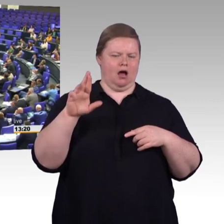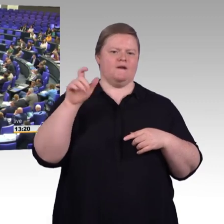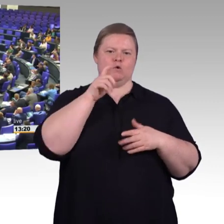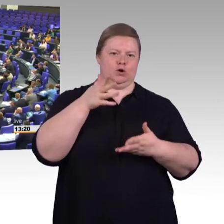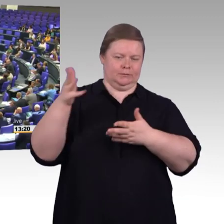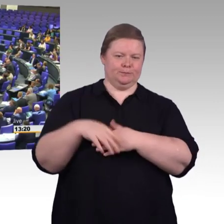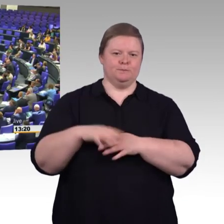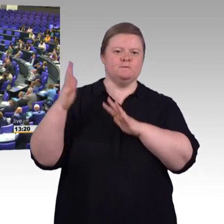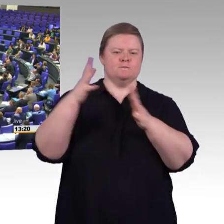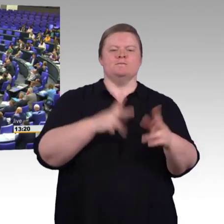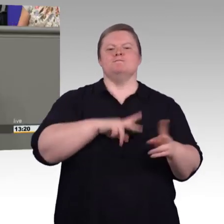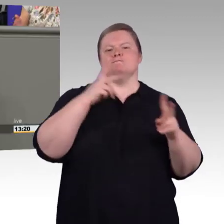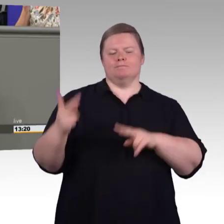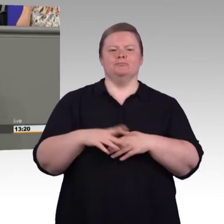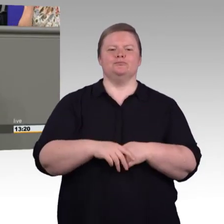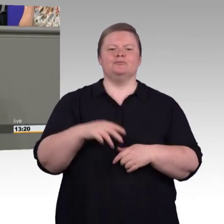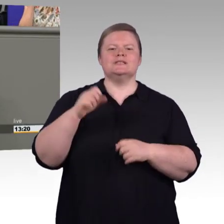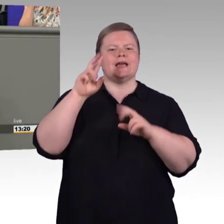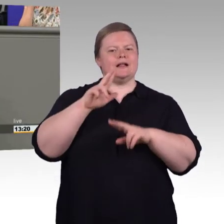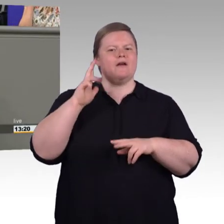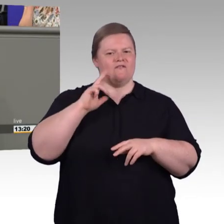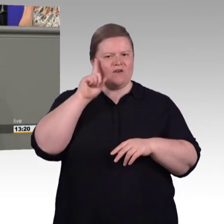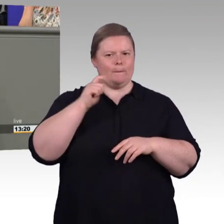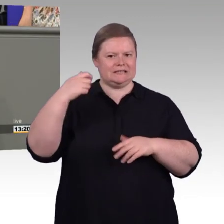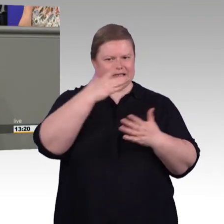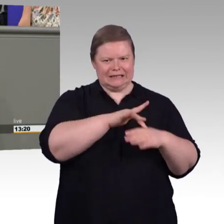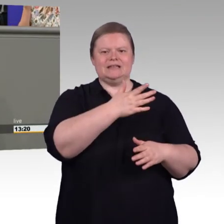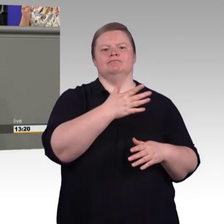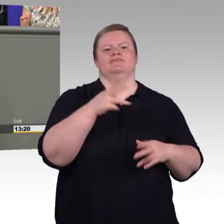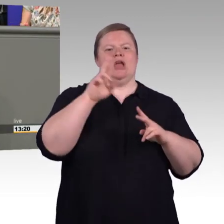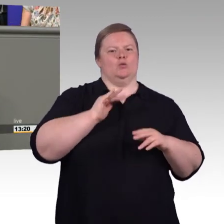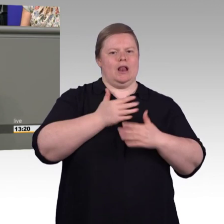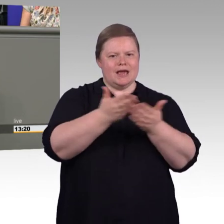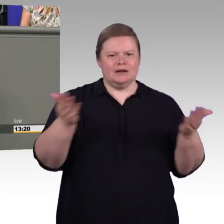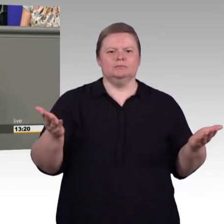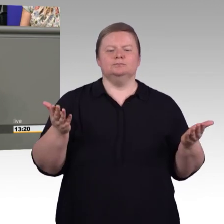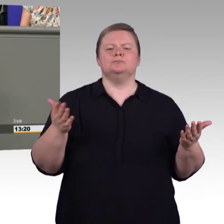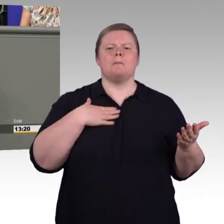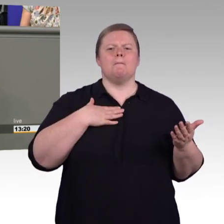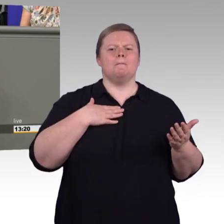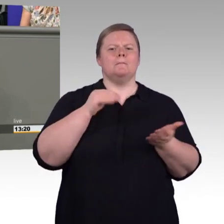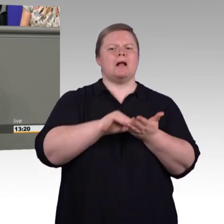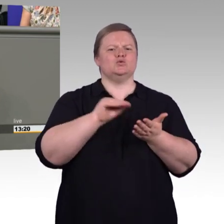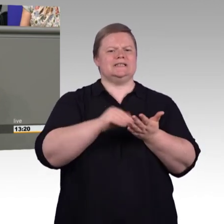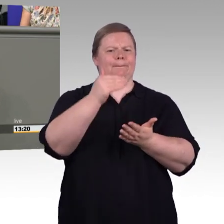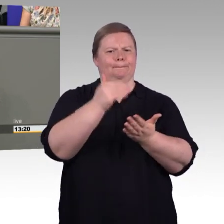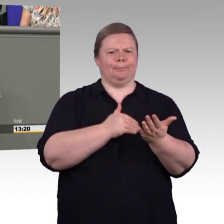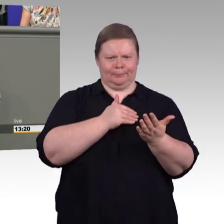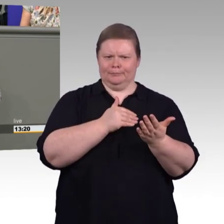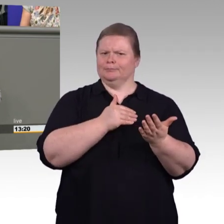Das ist unser sozialdemokratisches Verständnis. Das ist unsere Herleitung. So finden wir sie aber unserer Auffassung nach